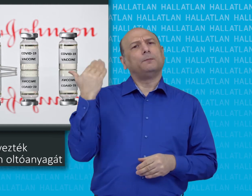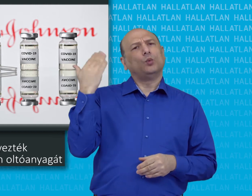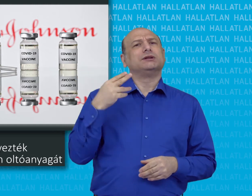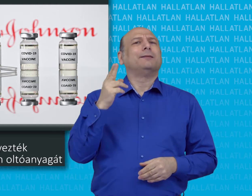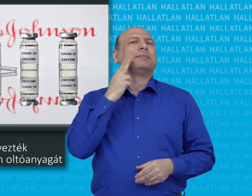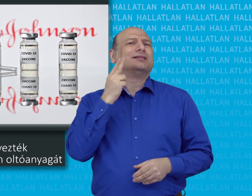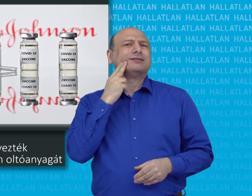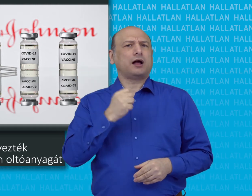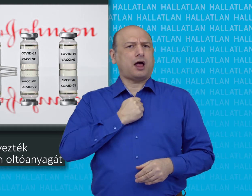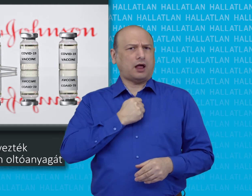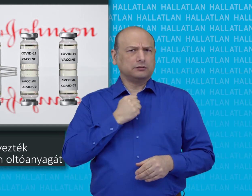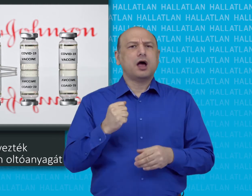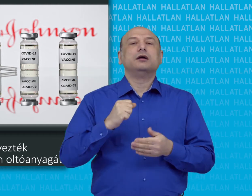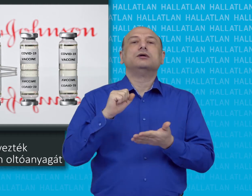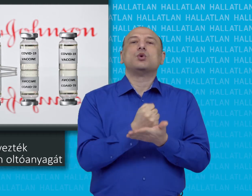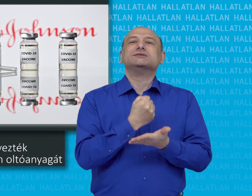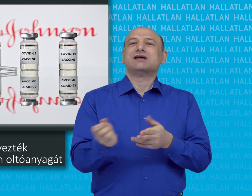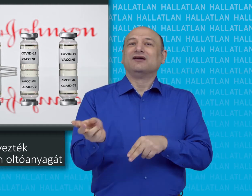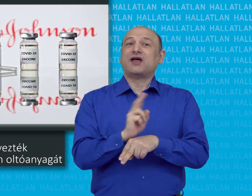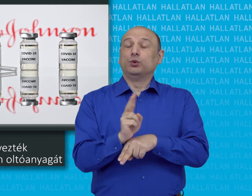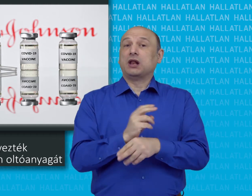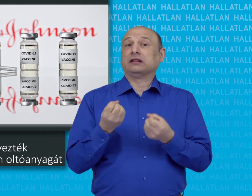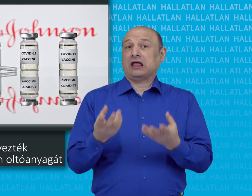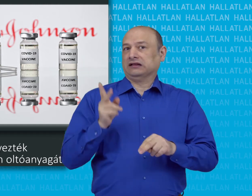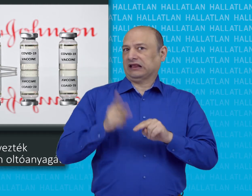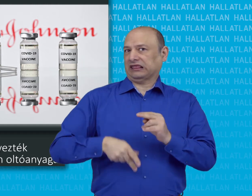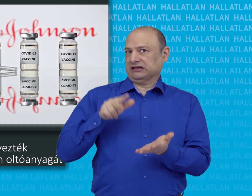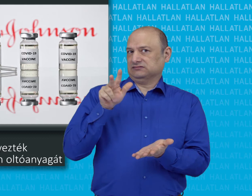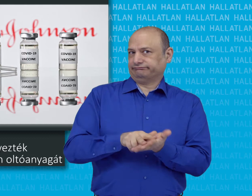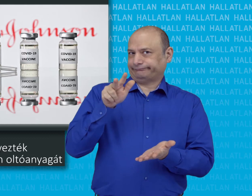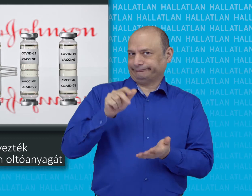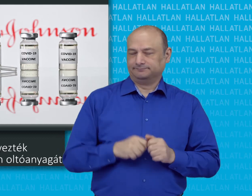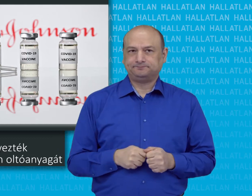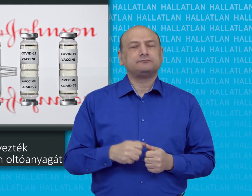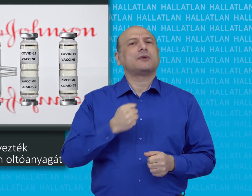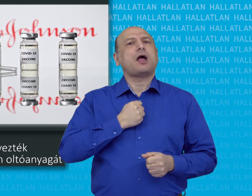a kanadai gyógyszerfelügyelet pénteken engedélyezte.